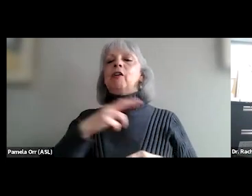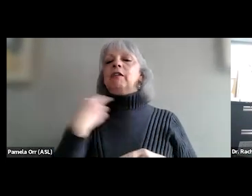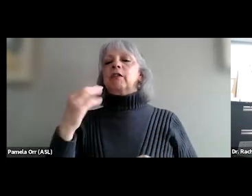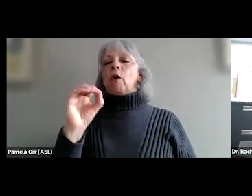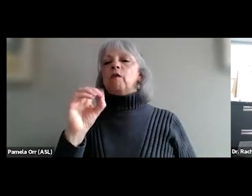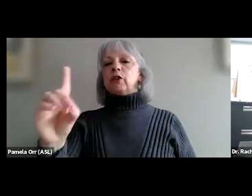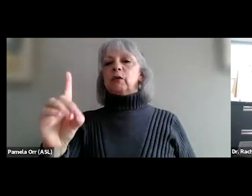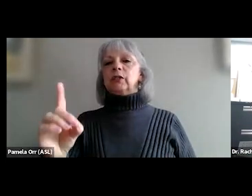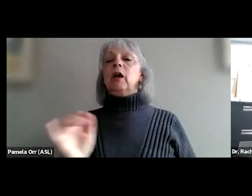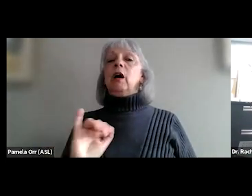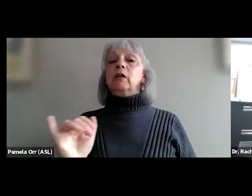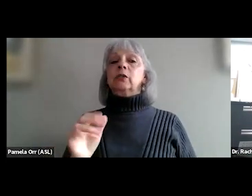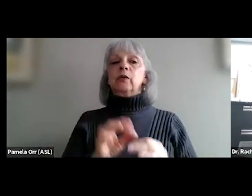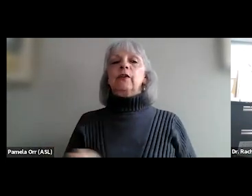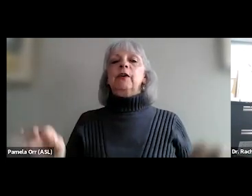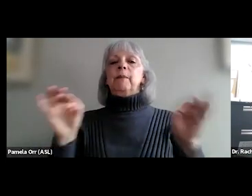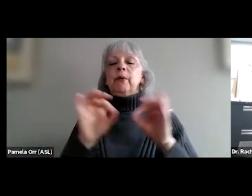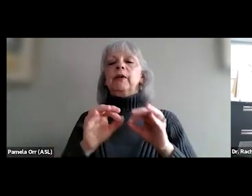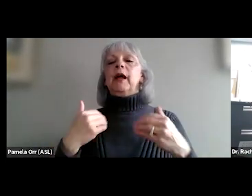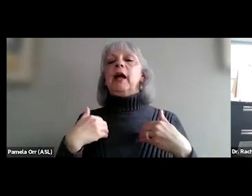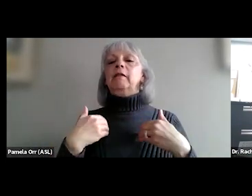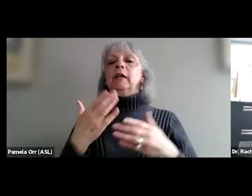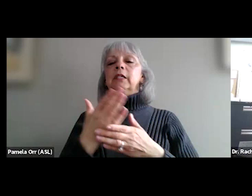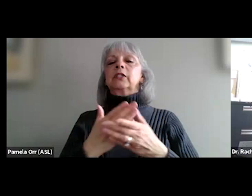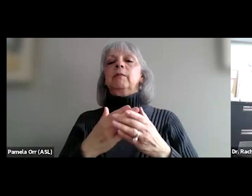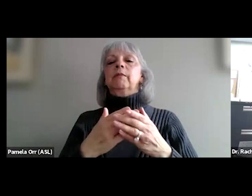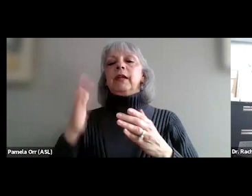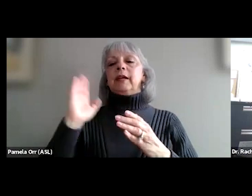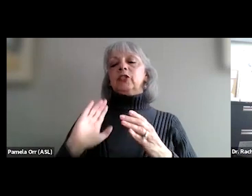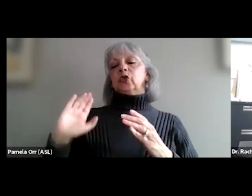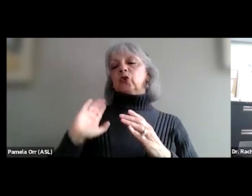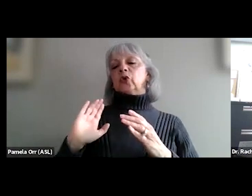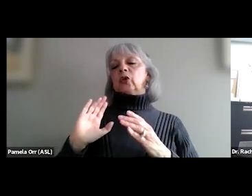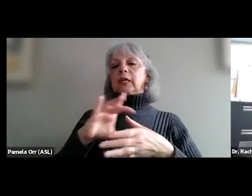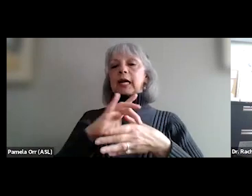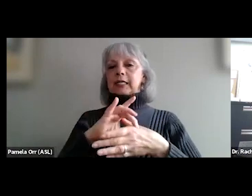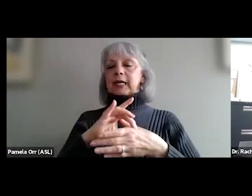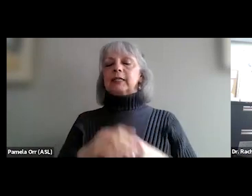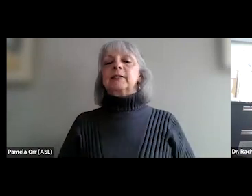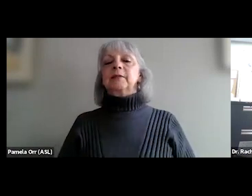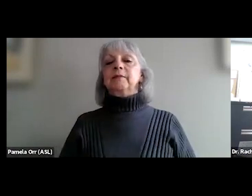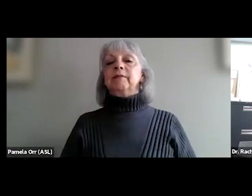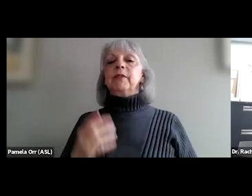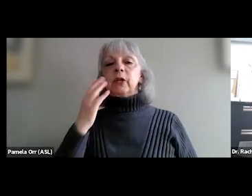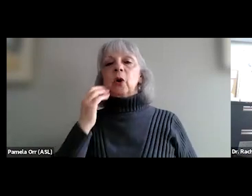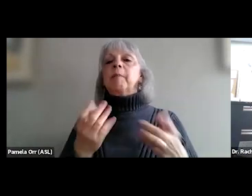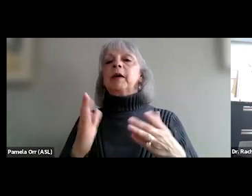También es importante hablar un poco del contexto histórico de esta división porque como muchos de nuestros socios comunitarios